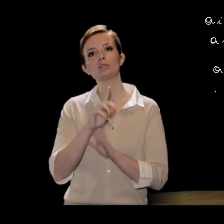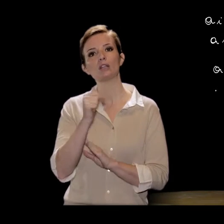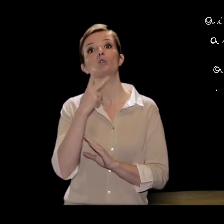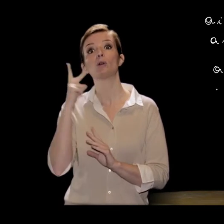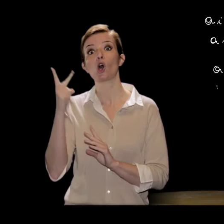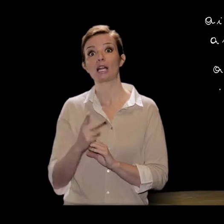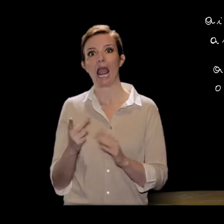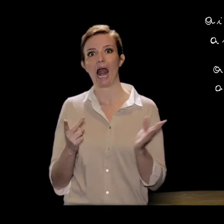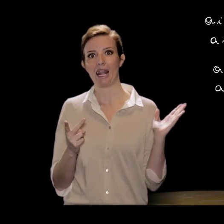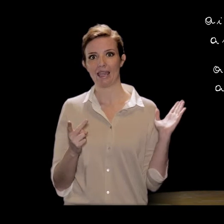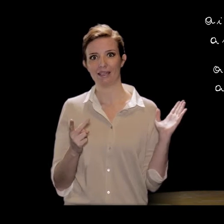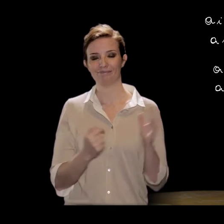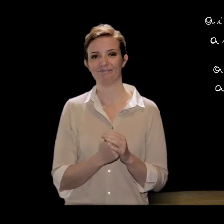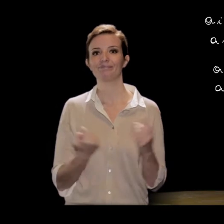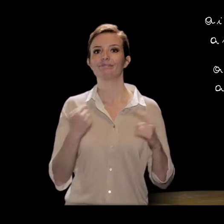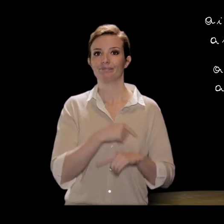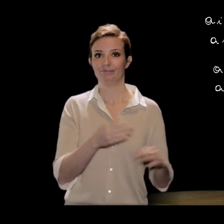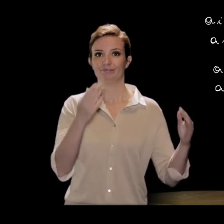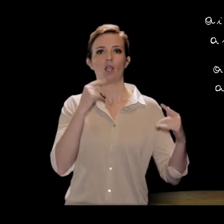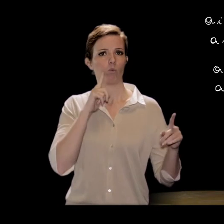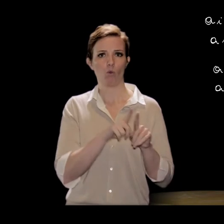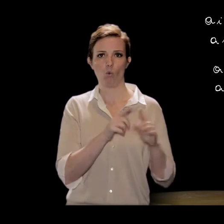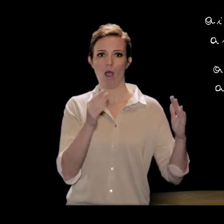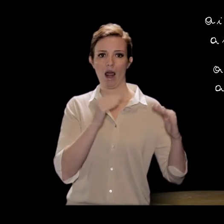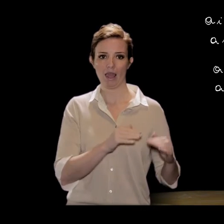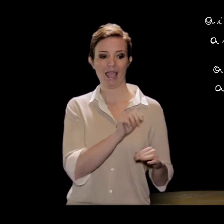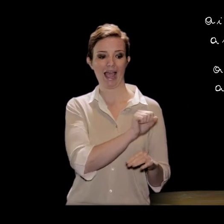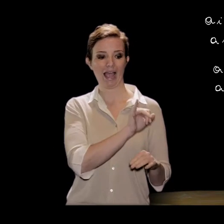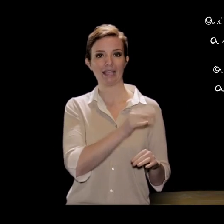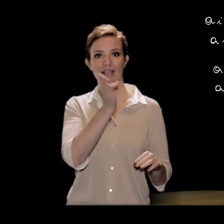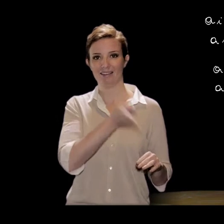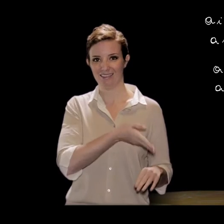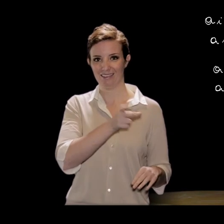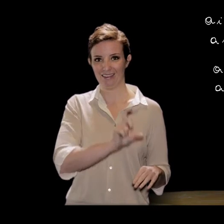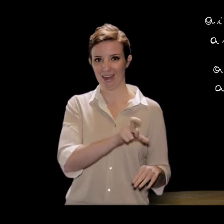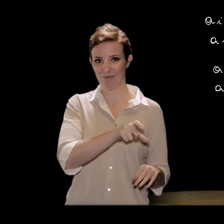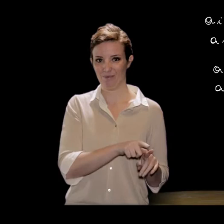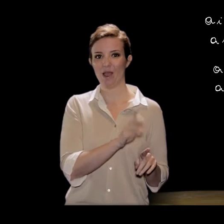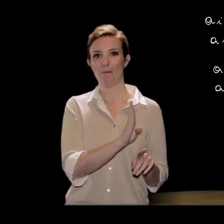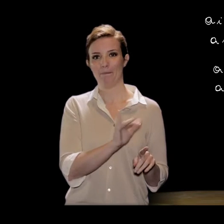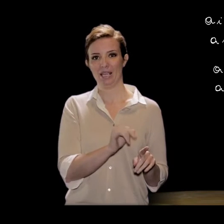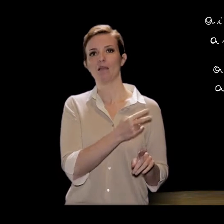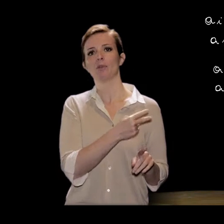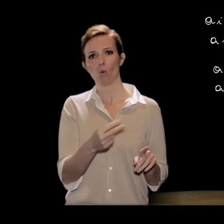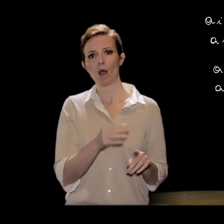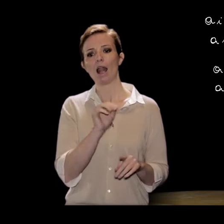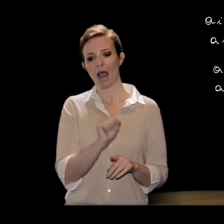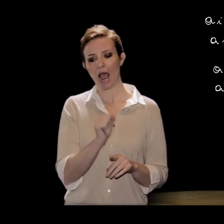Stesso discorso per il quoziente fra due numeri immaginari. aᵢ:bᵢ è pari a:b.